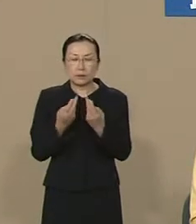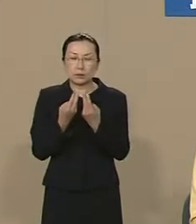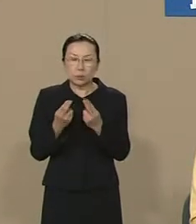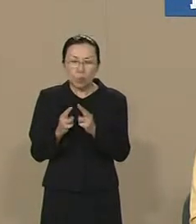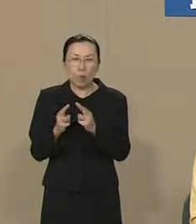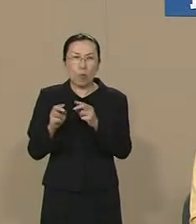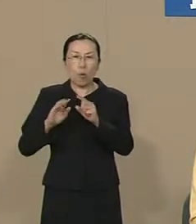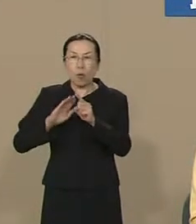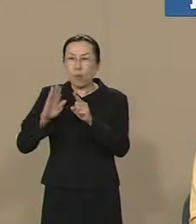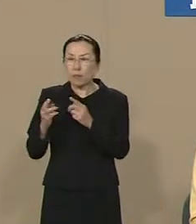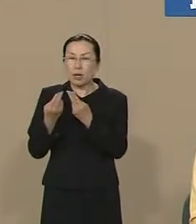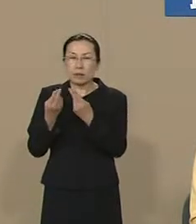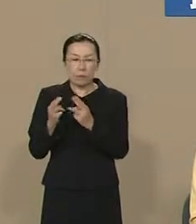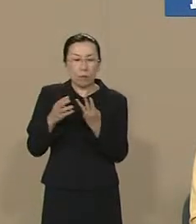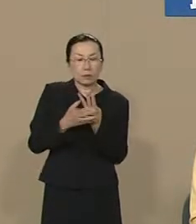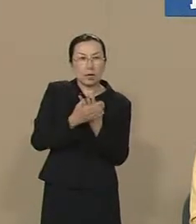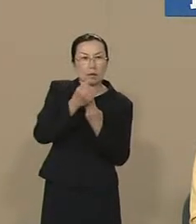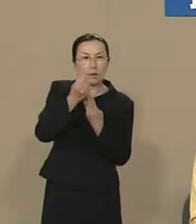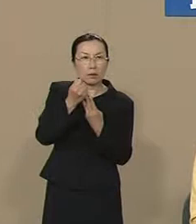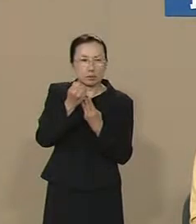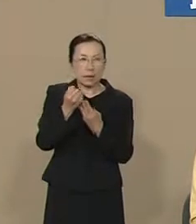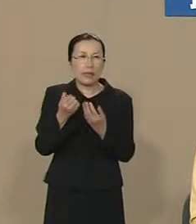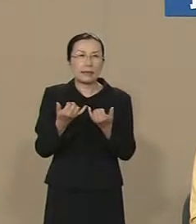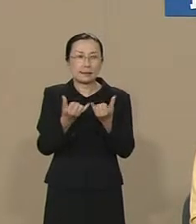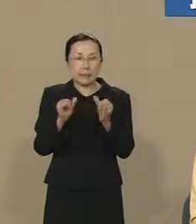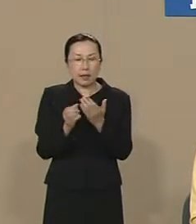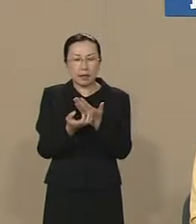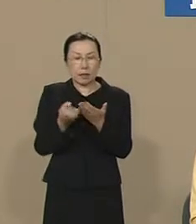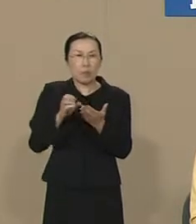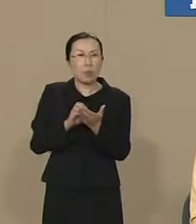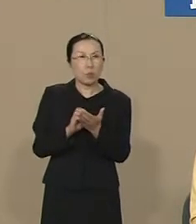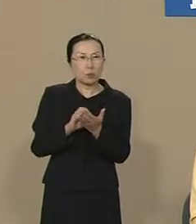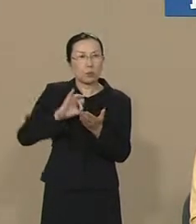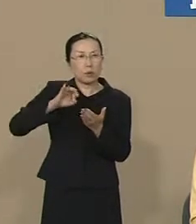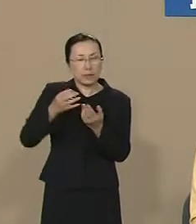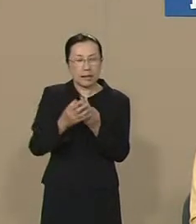社会保障と税の一体改革について､ 合意をしました｡